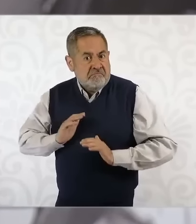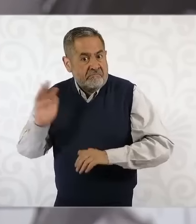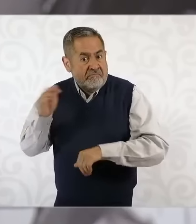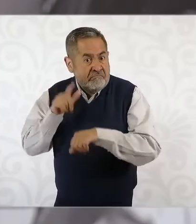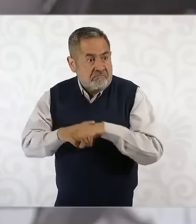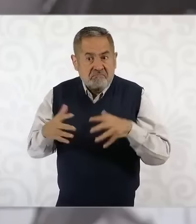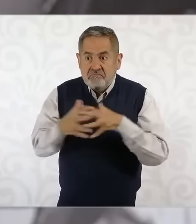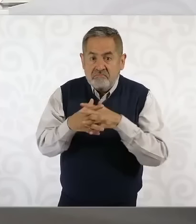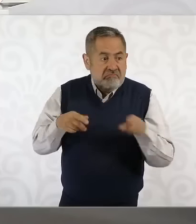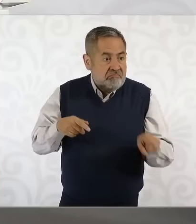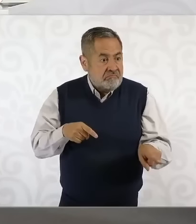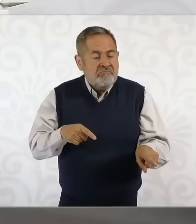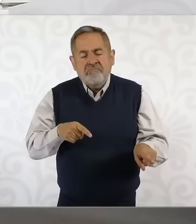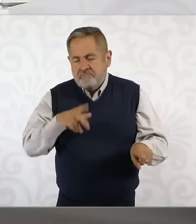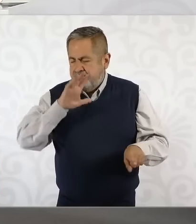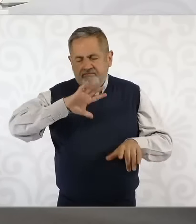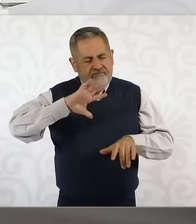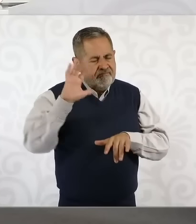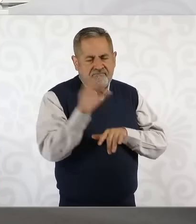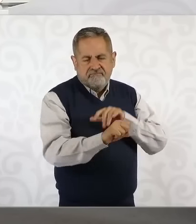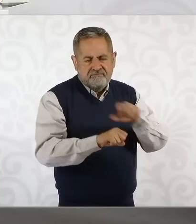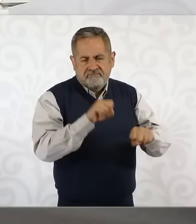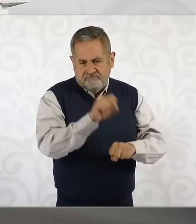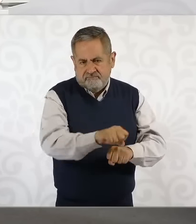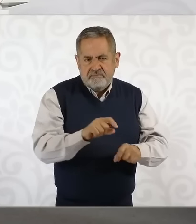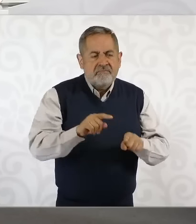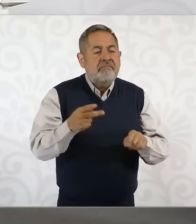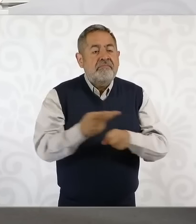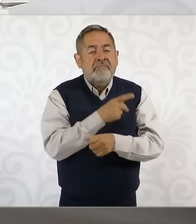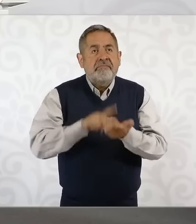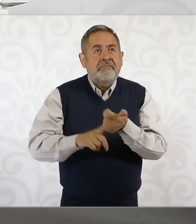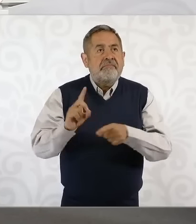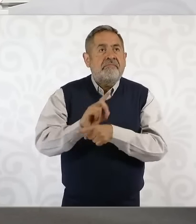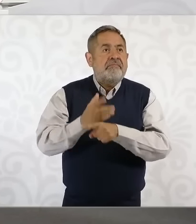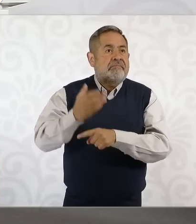de la Secretaría de Seguridad y Protección Ciudadana ocurrida el 17 de mayo, en la cual,